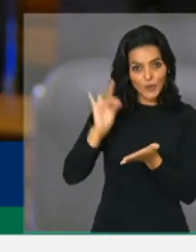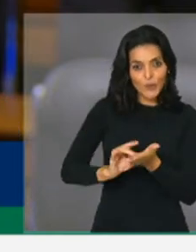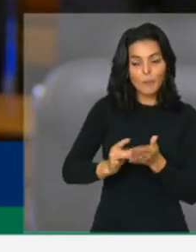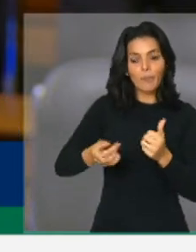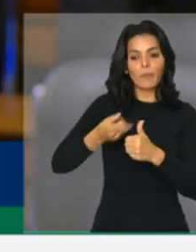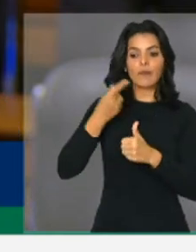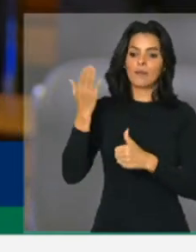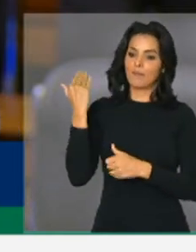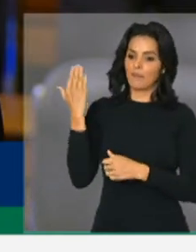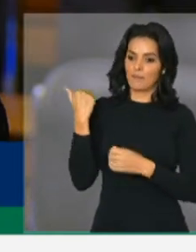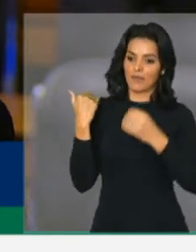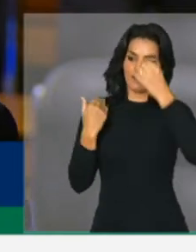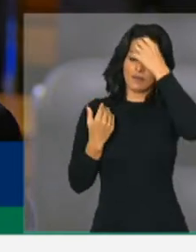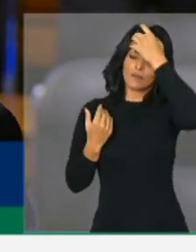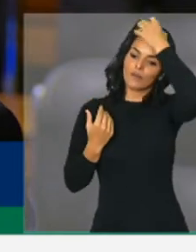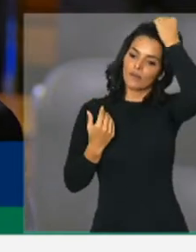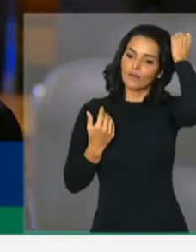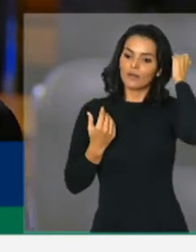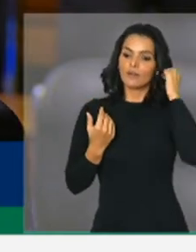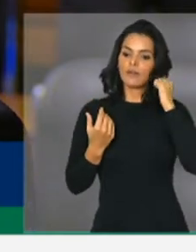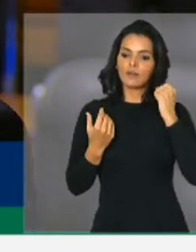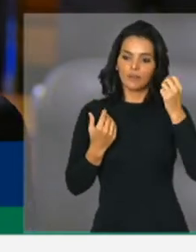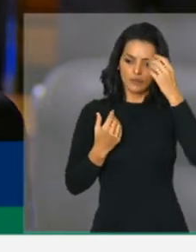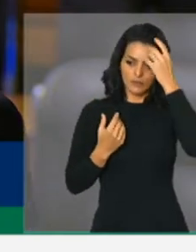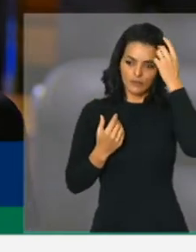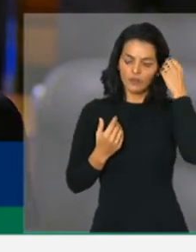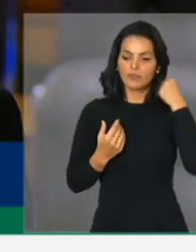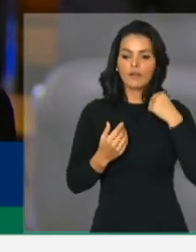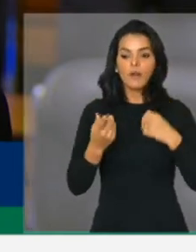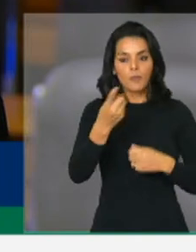COMPOSTOS PARA... ESSES FUNDOS PARA FAZER UM DESENVOLVIMENTO REGIONAL... E QUE NA VERDADE... FORAM